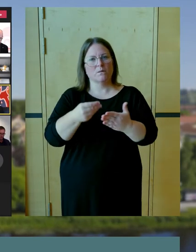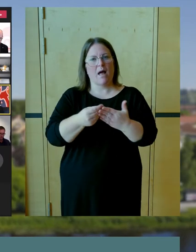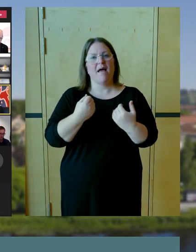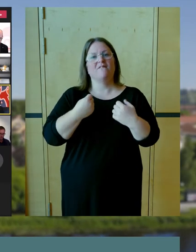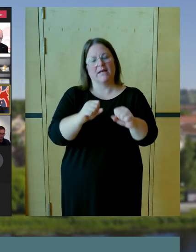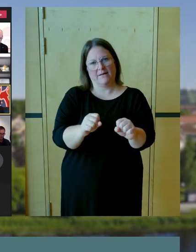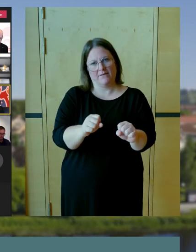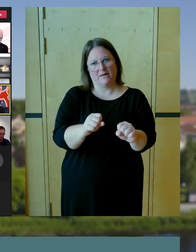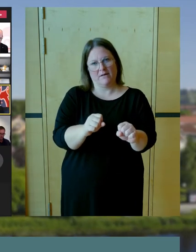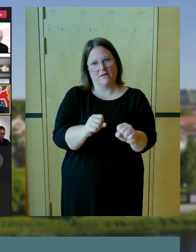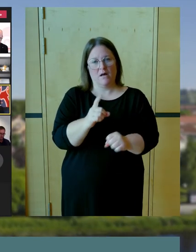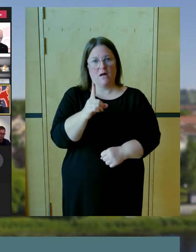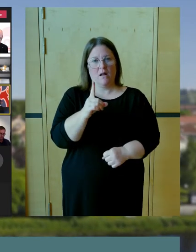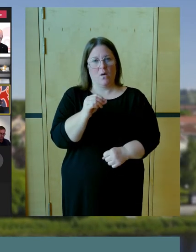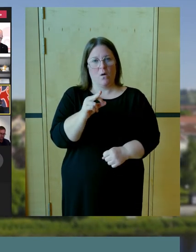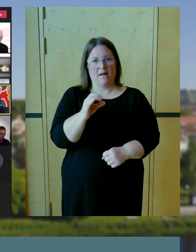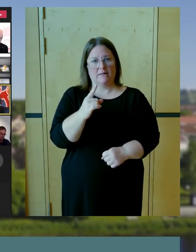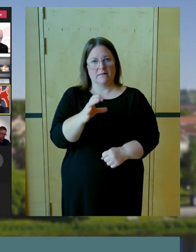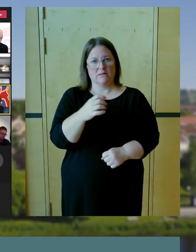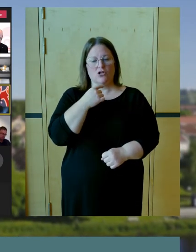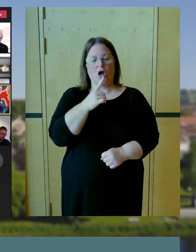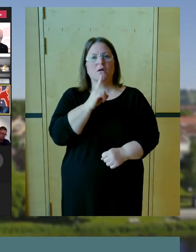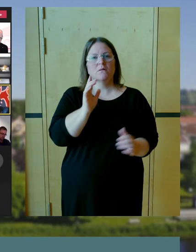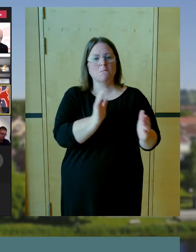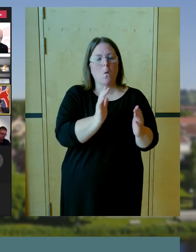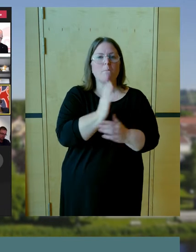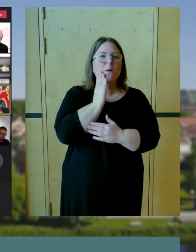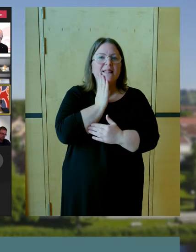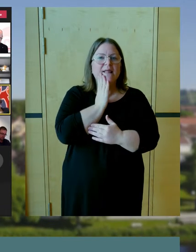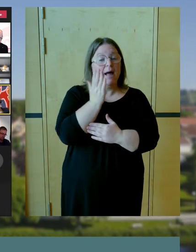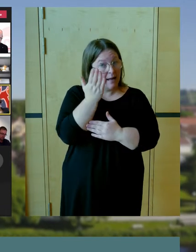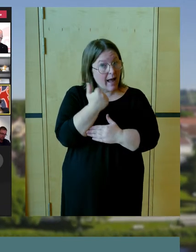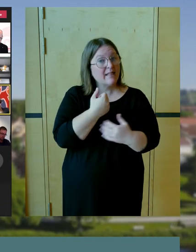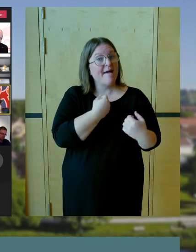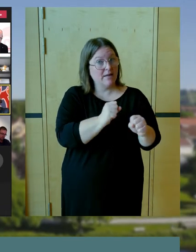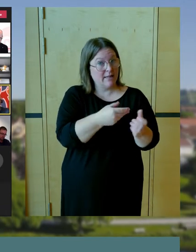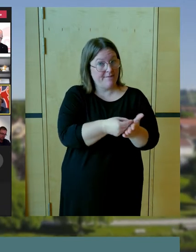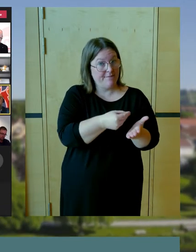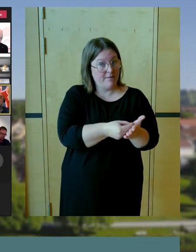Lorenz var inne på små boende kan också vara kostnadseffektiva jag skulle så gärna vi